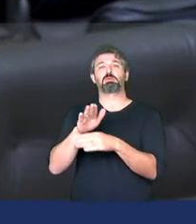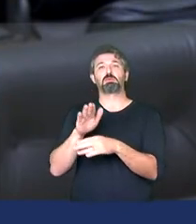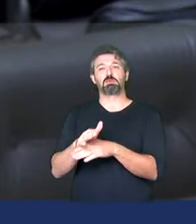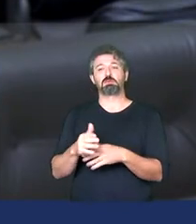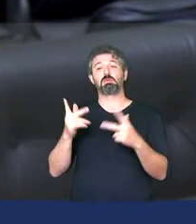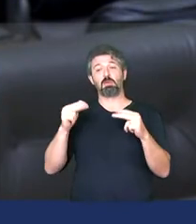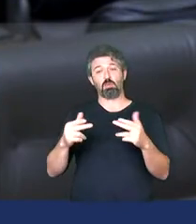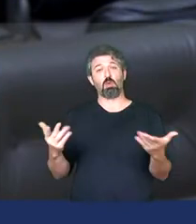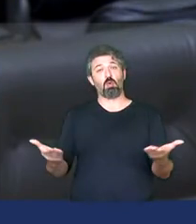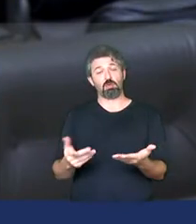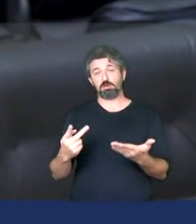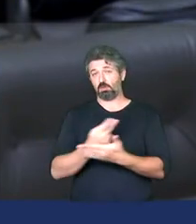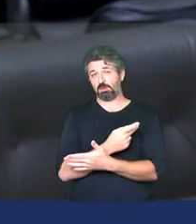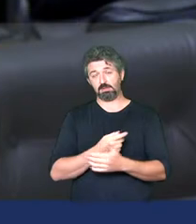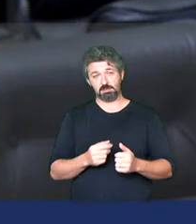VIVER DE PIRES NA MÃO PEDINDO